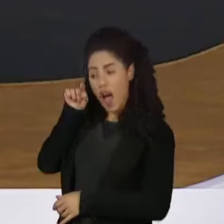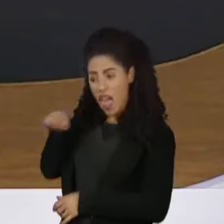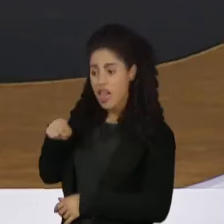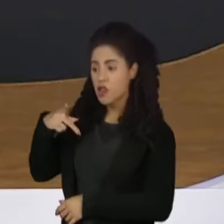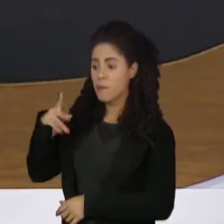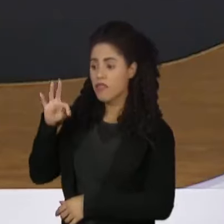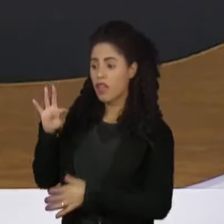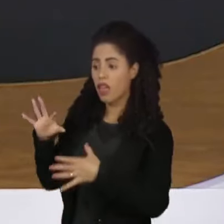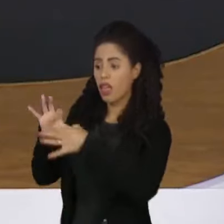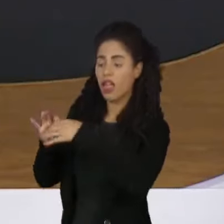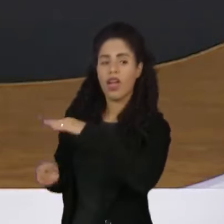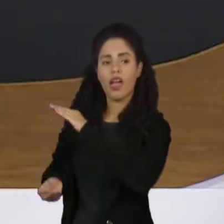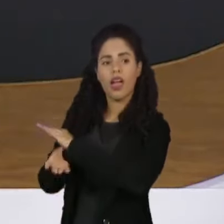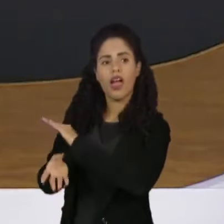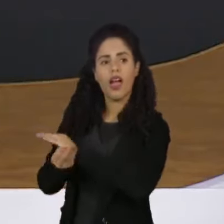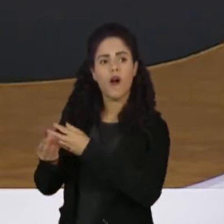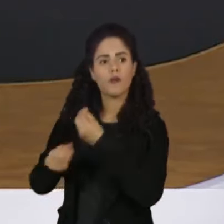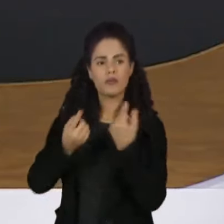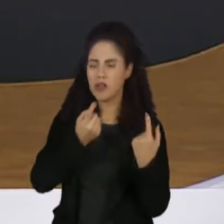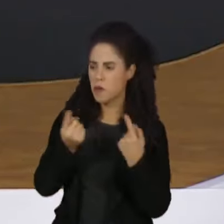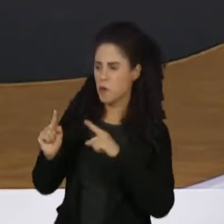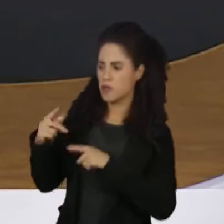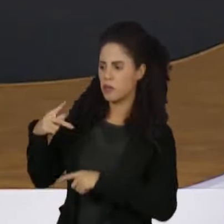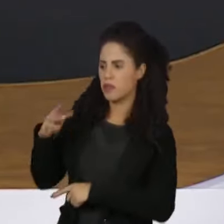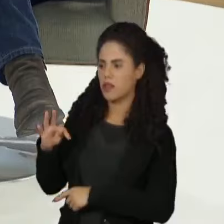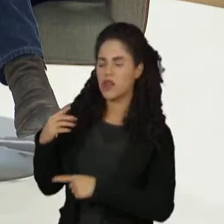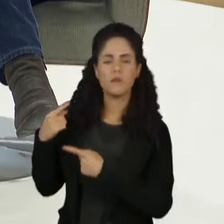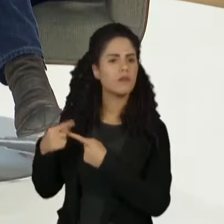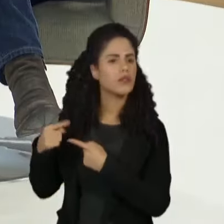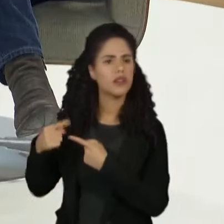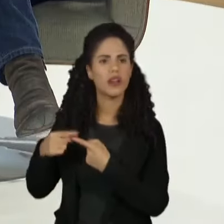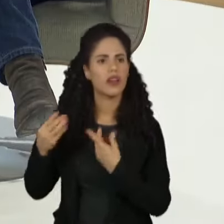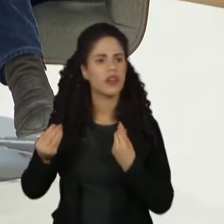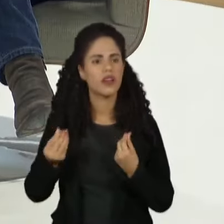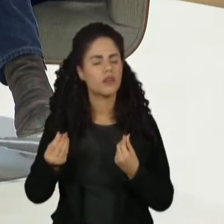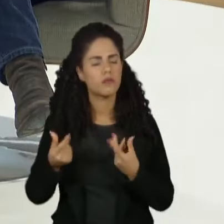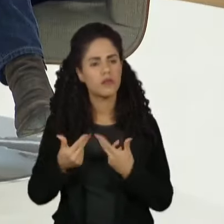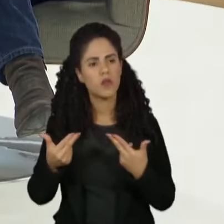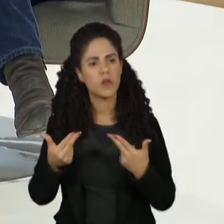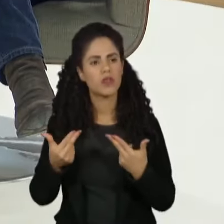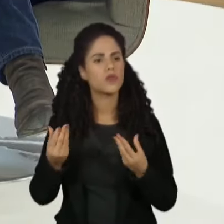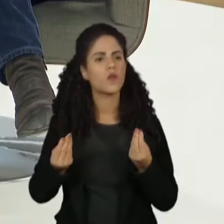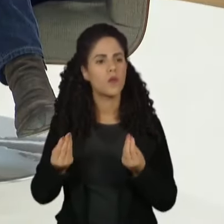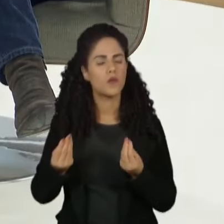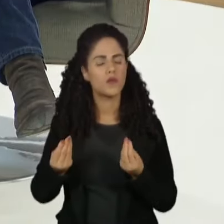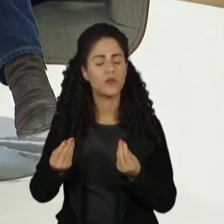para justificar um antipetismo que é uma outra questão uma questão de classe uma questão de eh